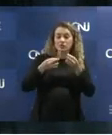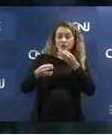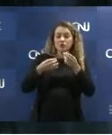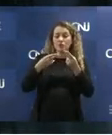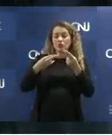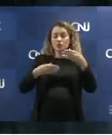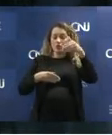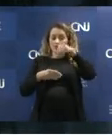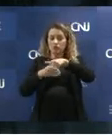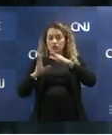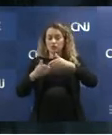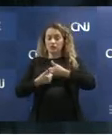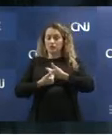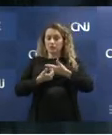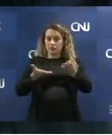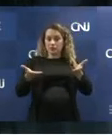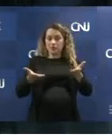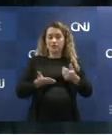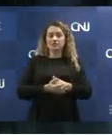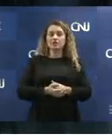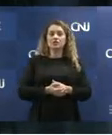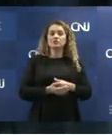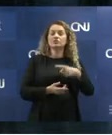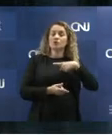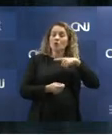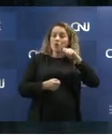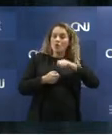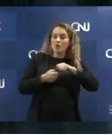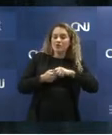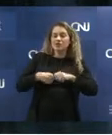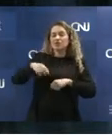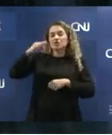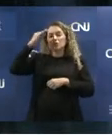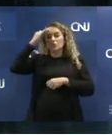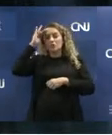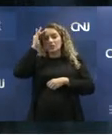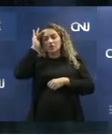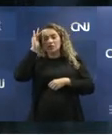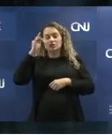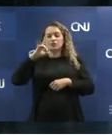Eu estou mantendo o entendimento dessa cor, desse colegiado,